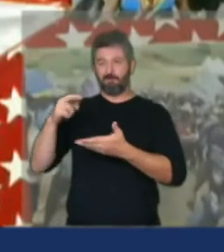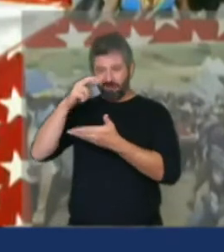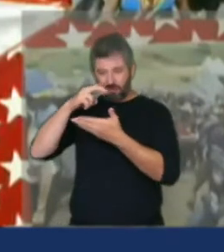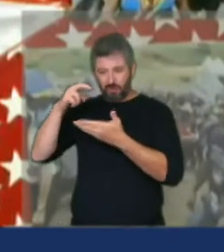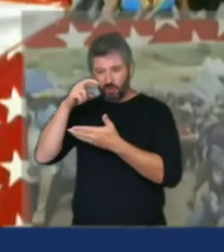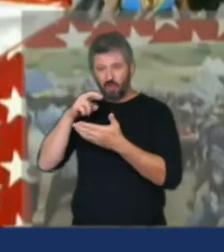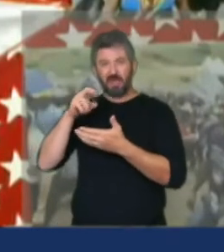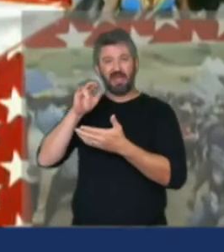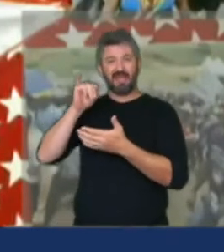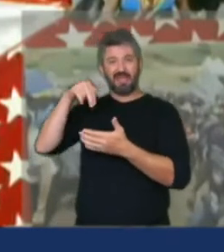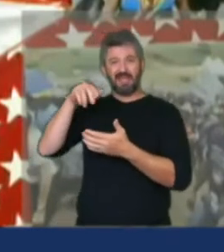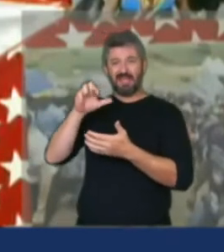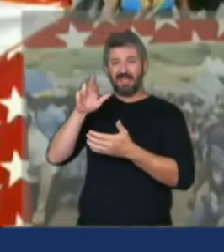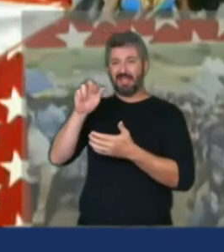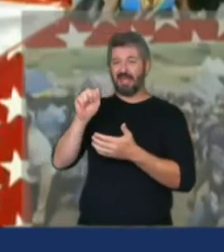VISTORIA DO INCRA É UM CRIME SENHOR PRESIDENTE E TAMBÉM É